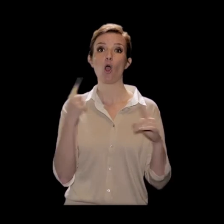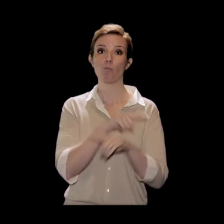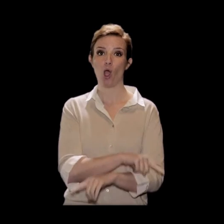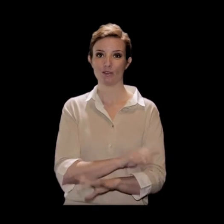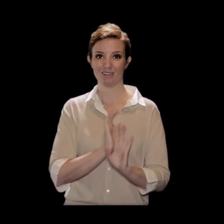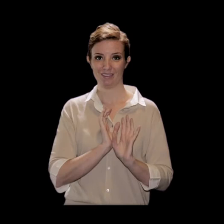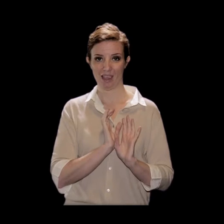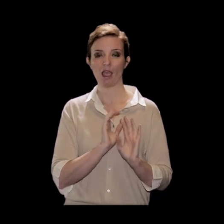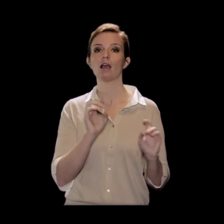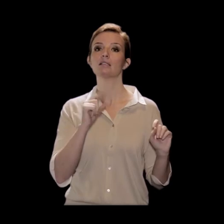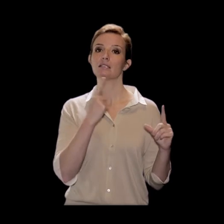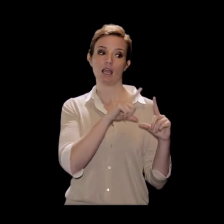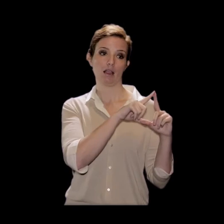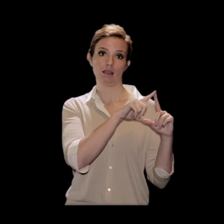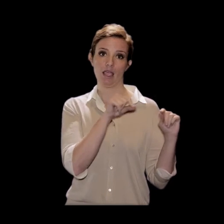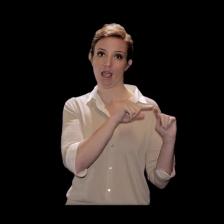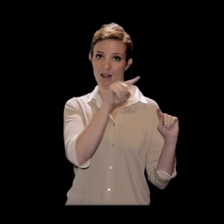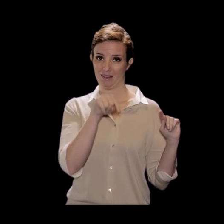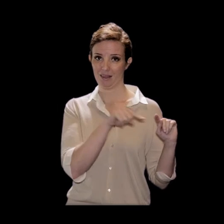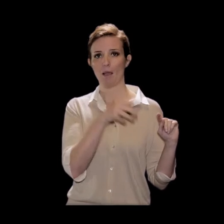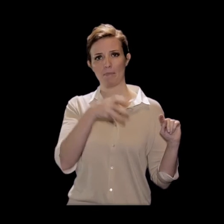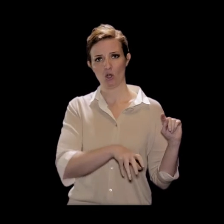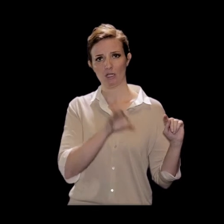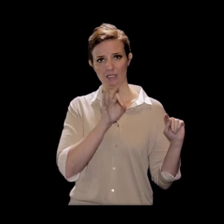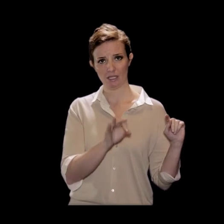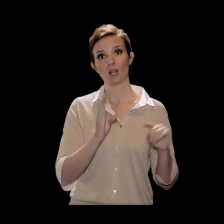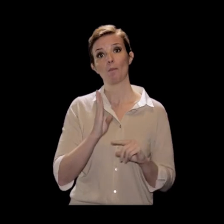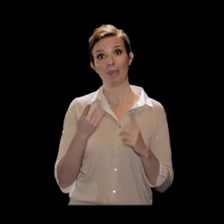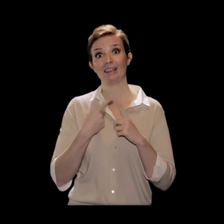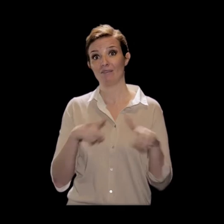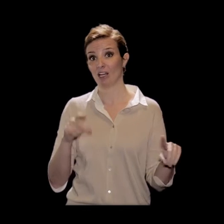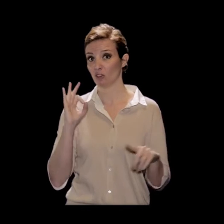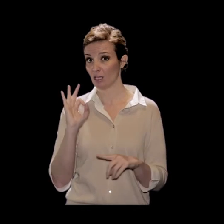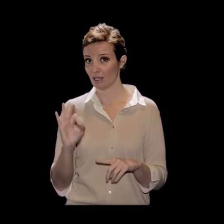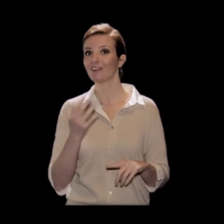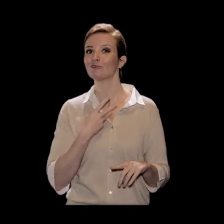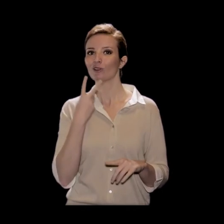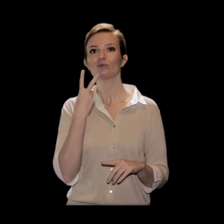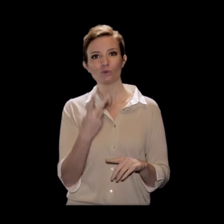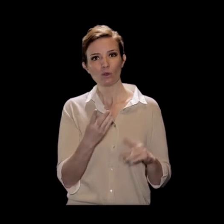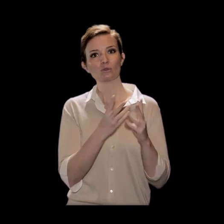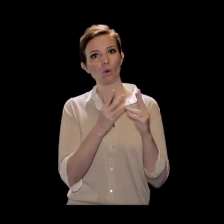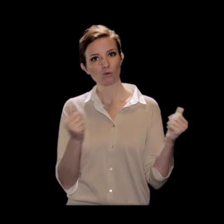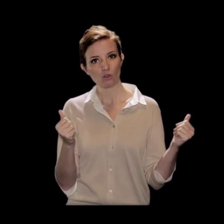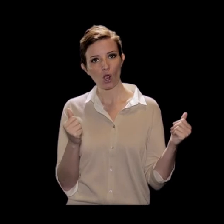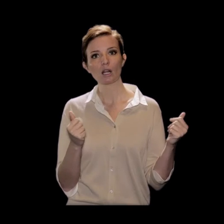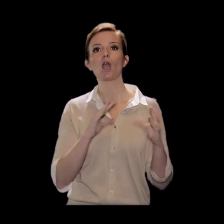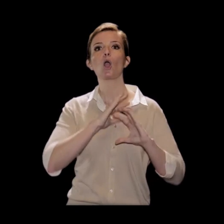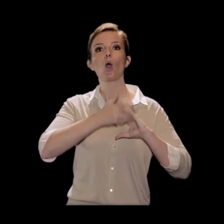Se il delta è minore di 0 e b è diverso da 0, avremo due soluzioni complesse e coniugate.